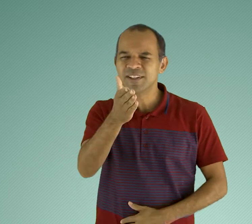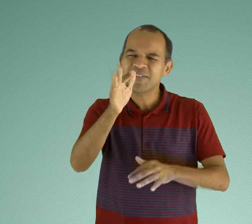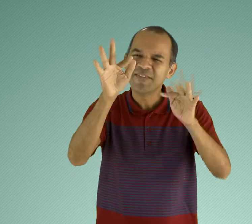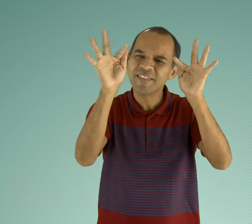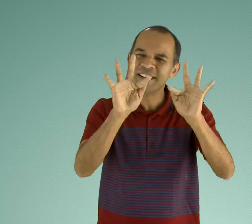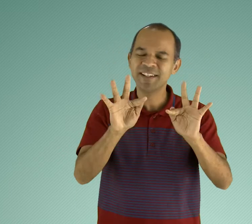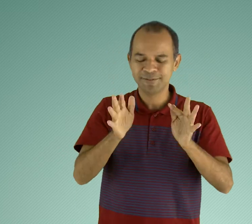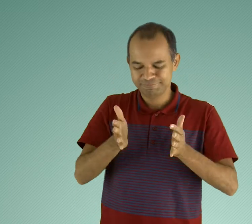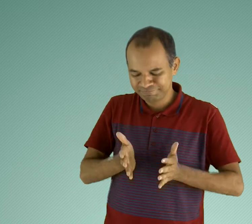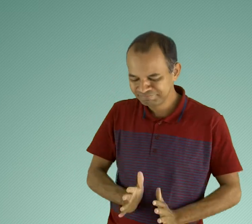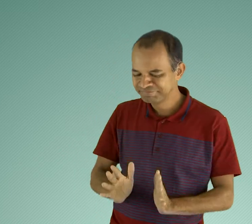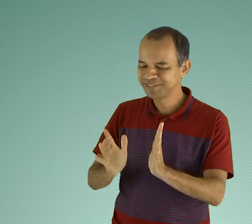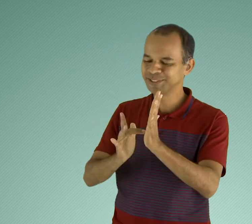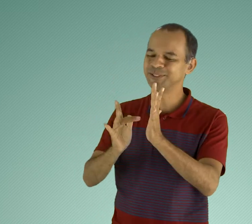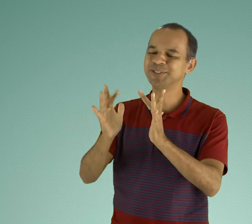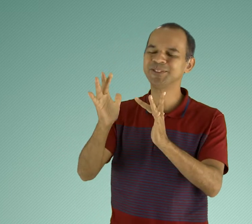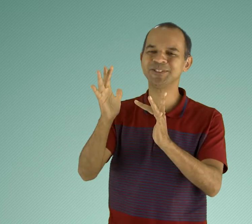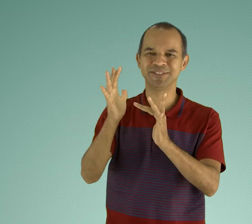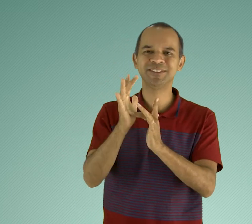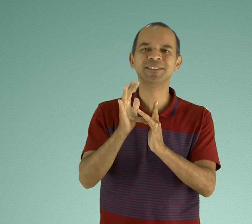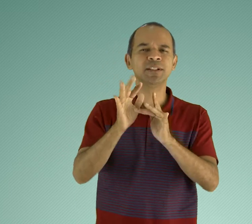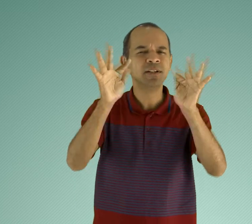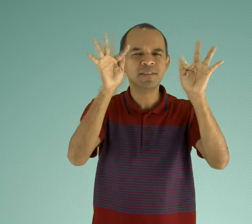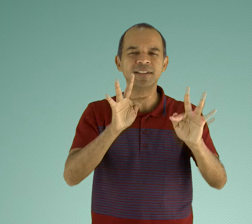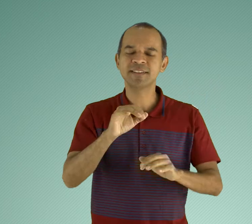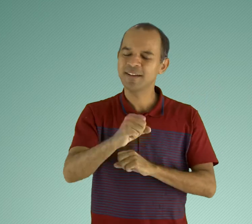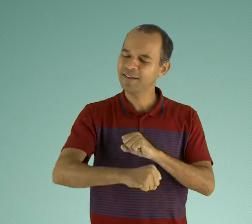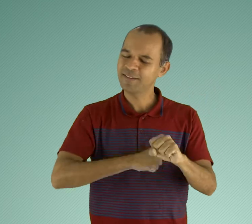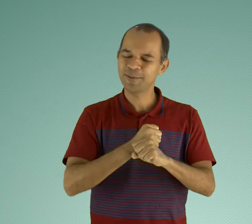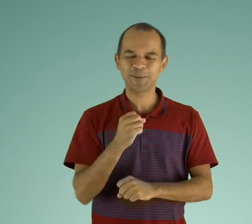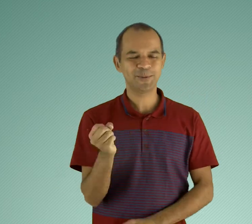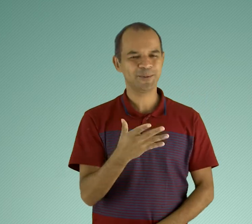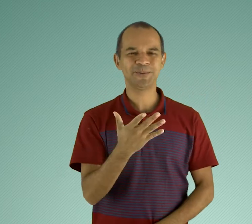A você, um feliz natal e um próspero ano novo!